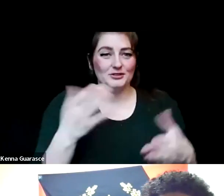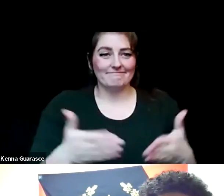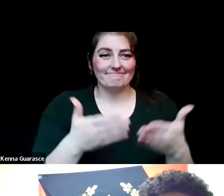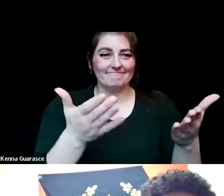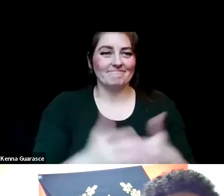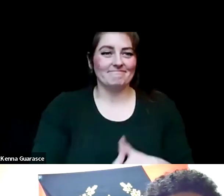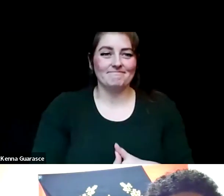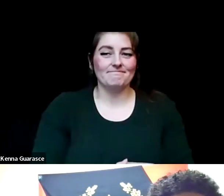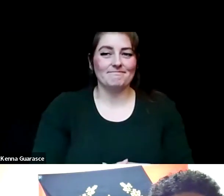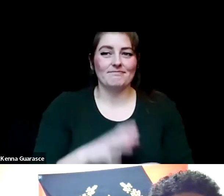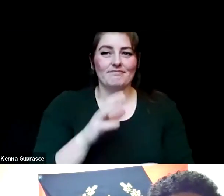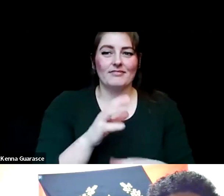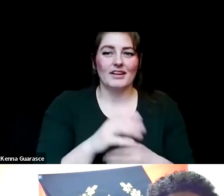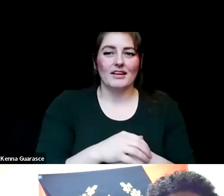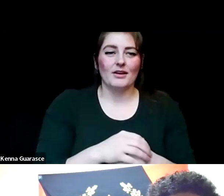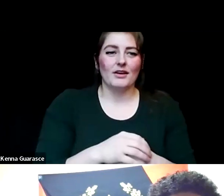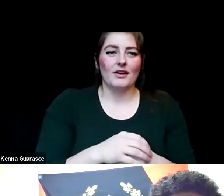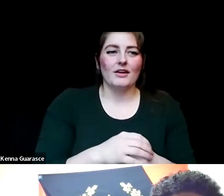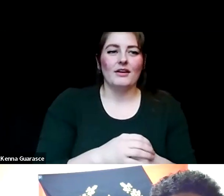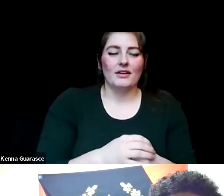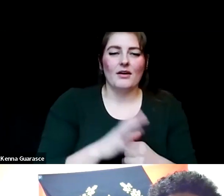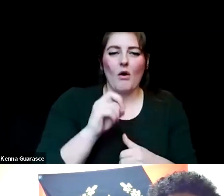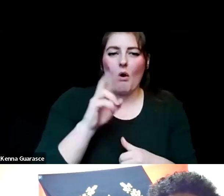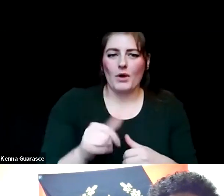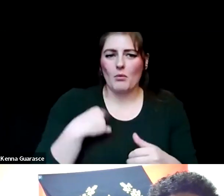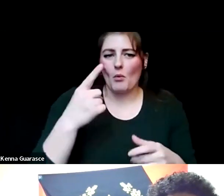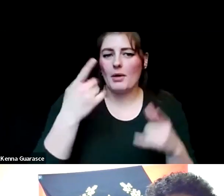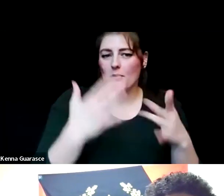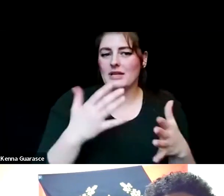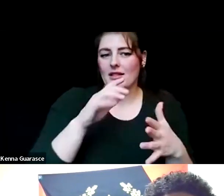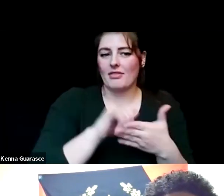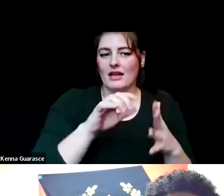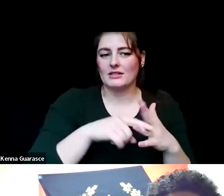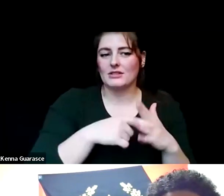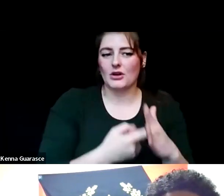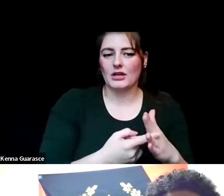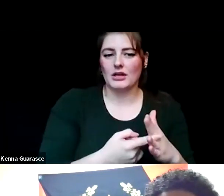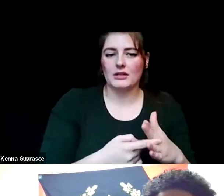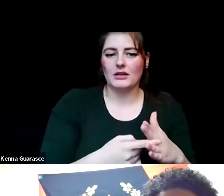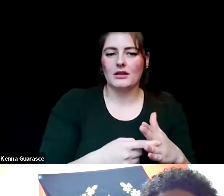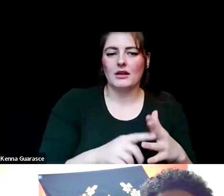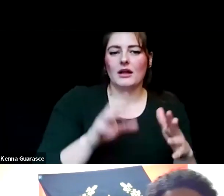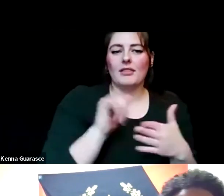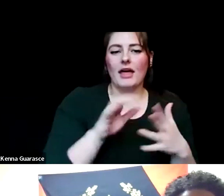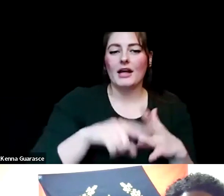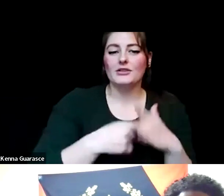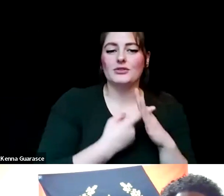Corey fue una de las personas que comenzó en TA Helped Me y ahora está en MoNetwork.